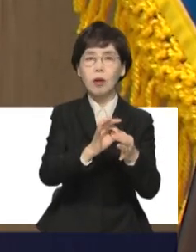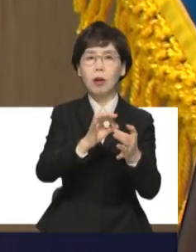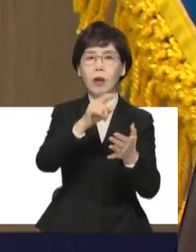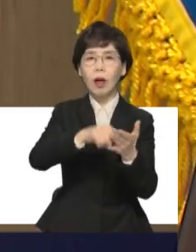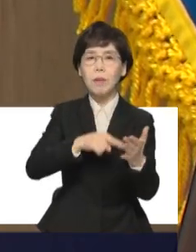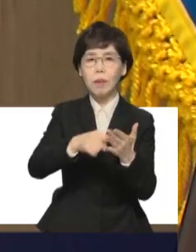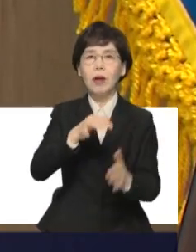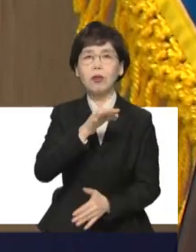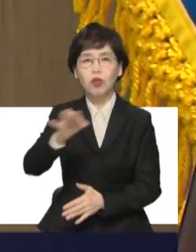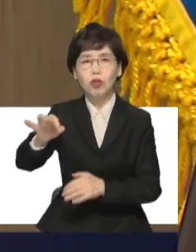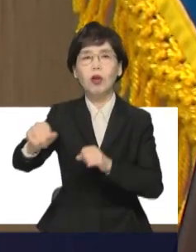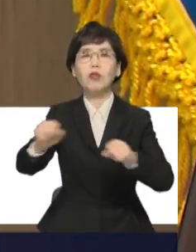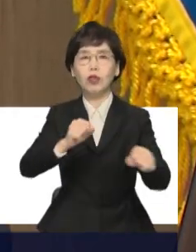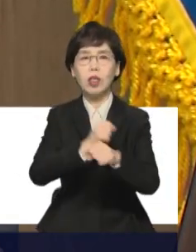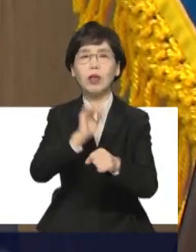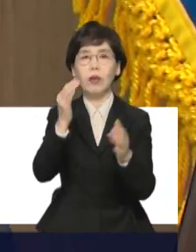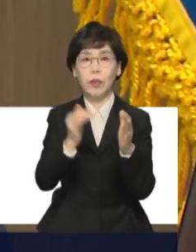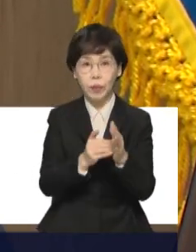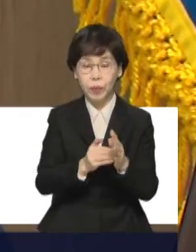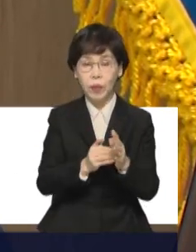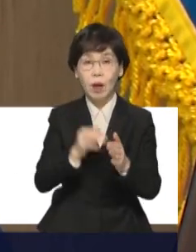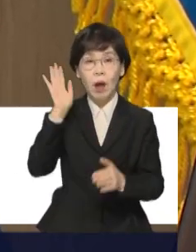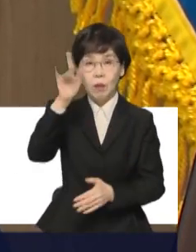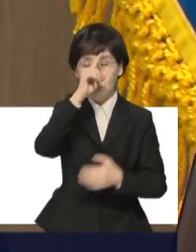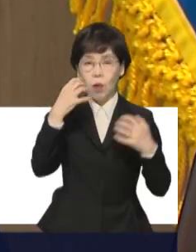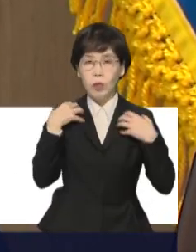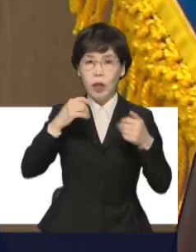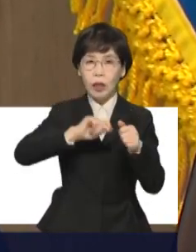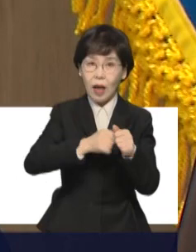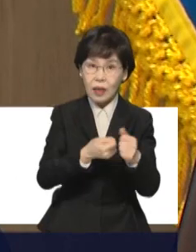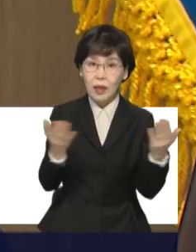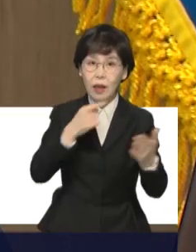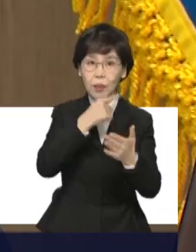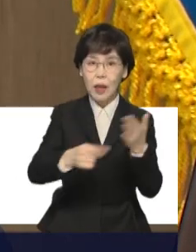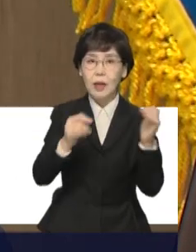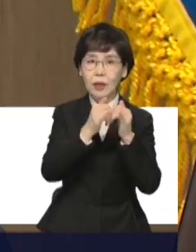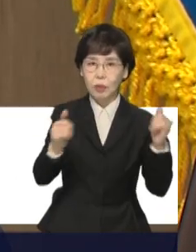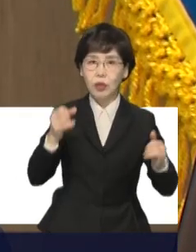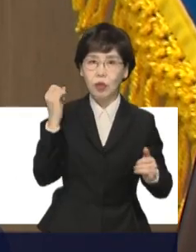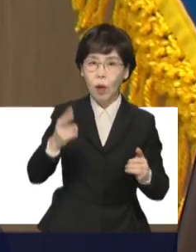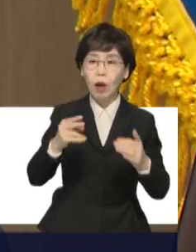앞으로 정부는 강제징용 피해자분들과 유족의 아픔이 치유될 수 있도록 최선을